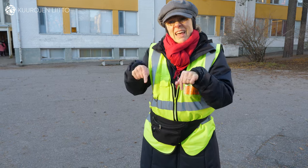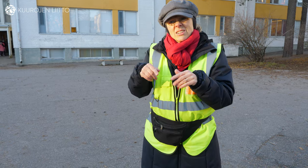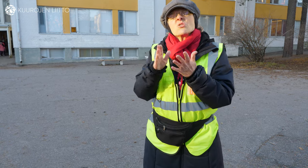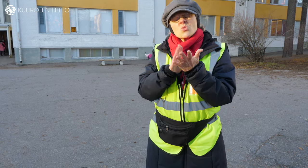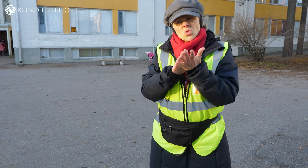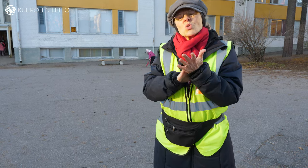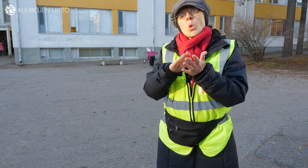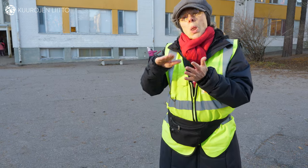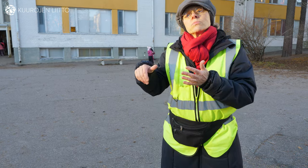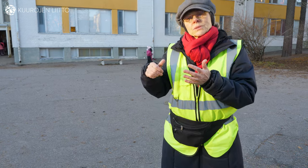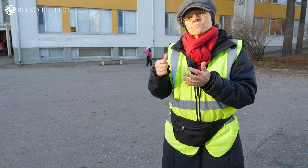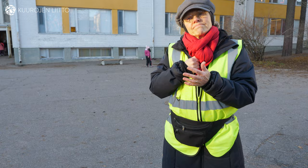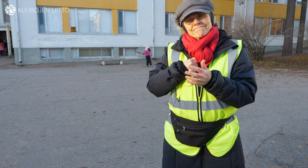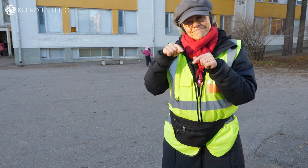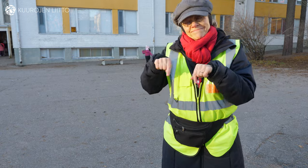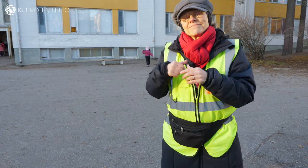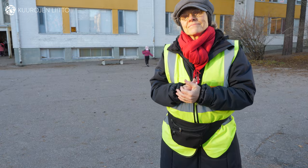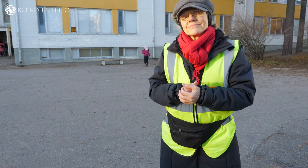Lapset tykkäävät kovasti olla täällä.